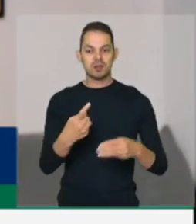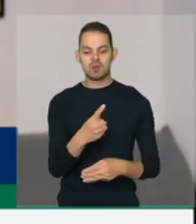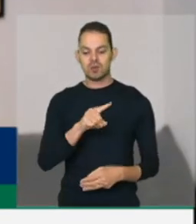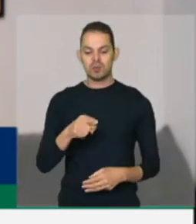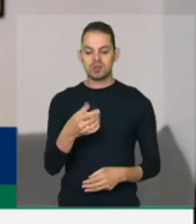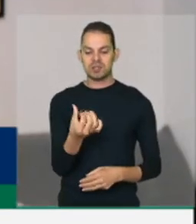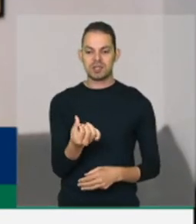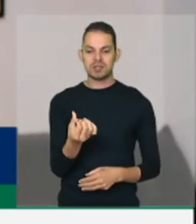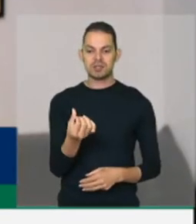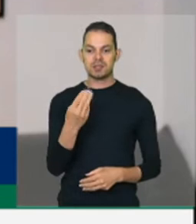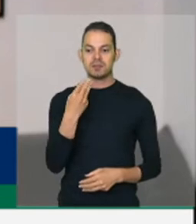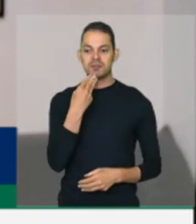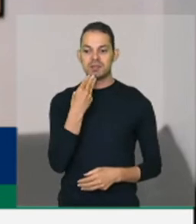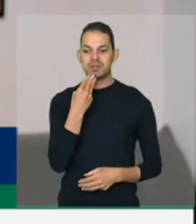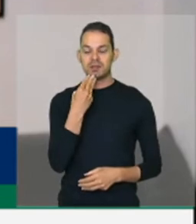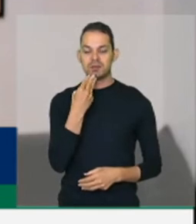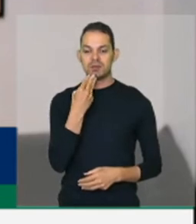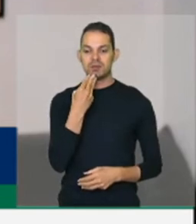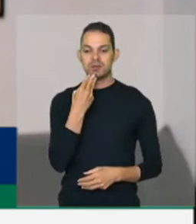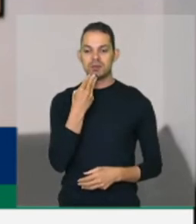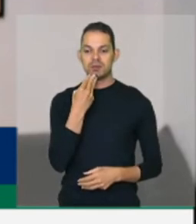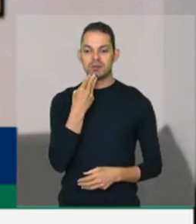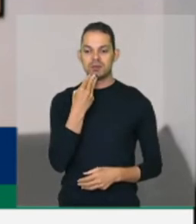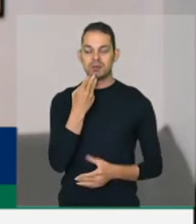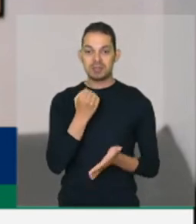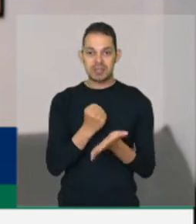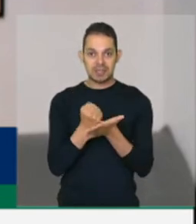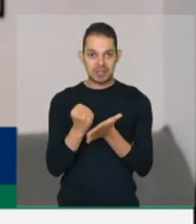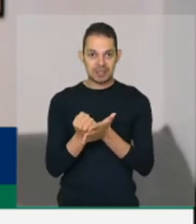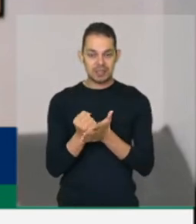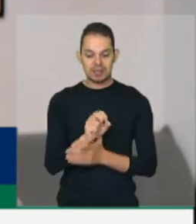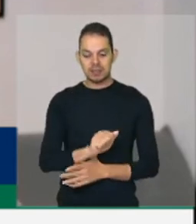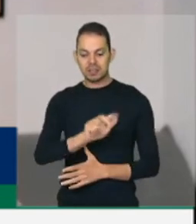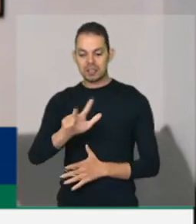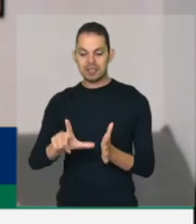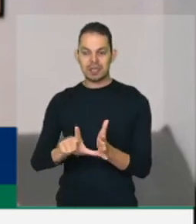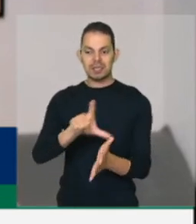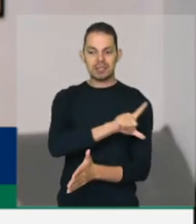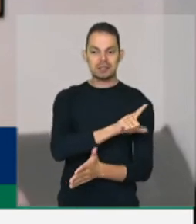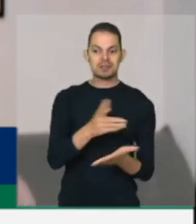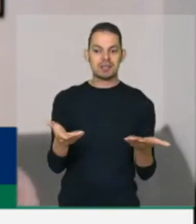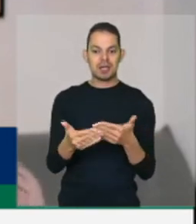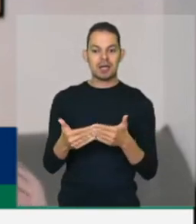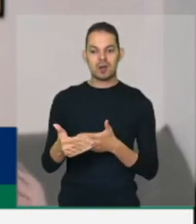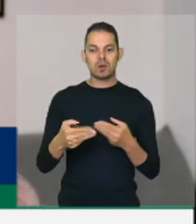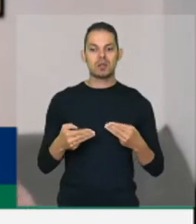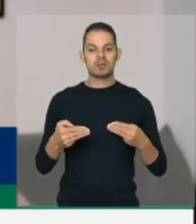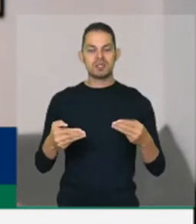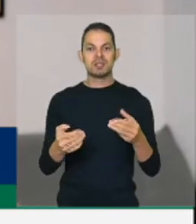MINISTÉRIO BOTOU 1.6 BILHÕES BILHÃO ANTES DA CERTIFICAÇÃO DA ANVISA E AGORA TALVEZ O MINISTÉRIO TENHA QUE DESFAZER O CONTRATO. PORQUE A ANVISA NÃO AUTORIZOU